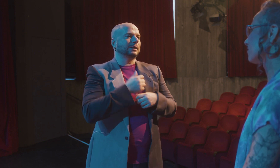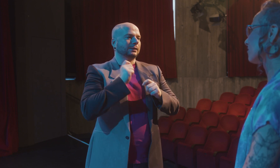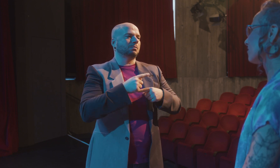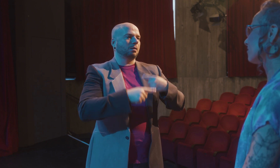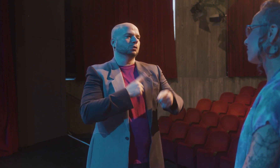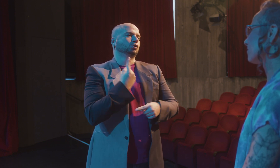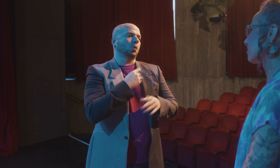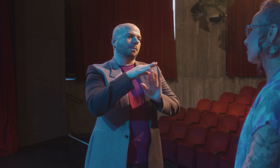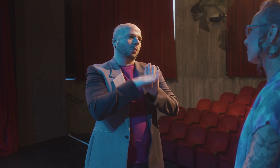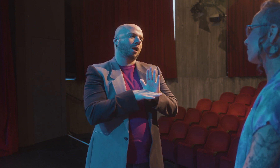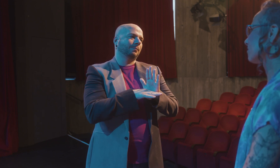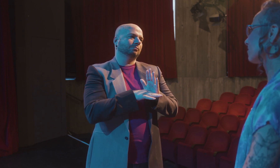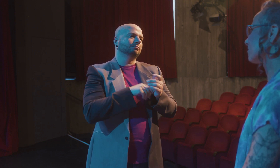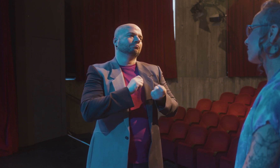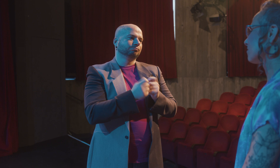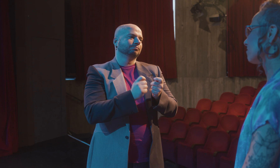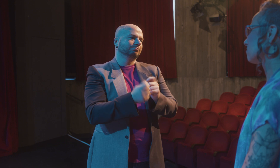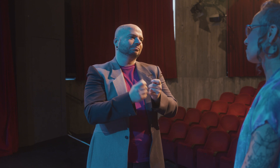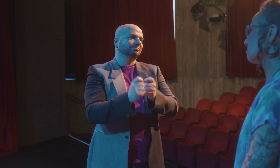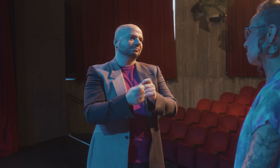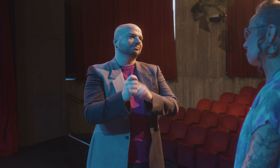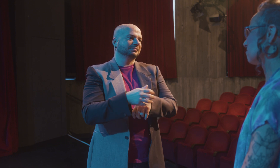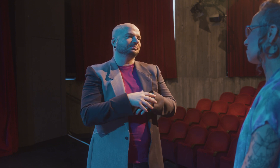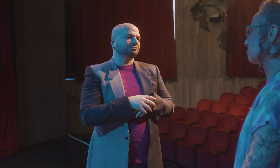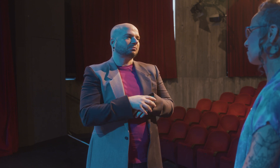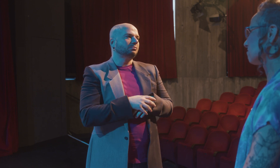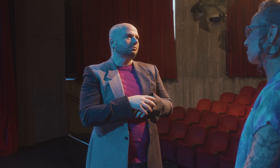Ich habe es geschafft ein eigenes Soloprogramm aufzubauen, dass ich immer wieder überarbeite.